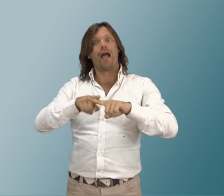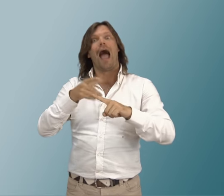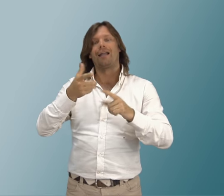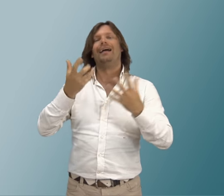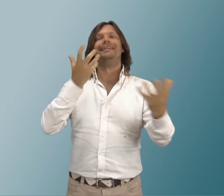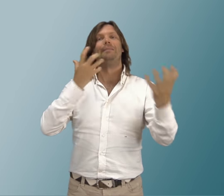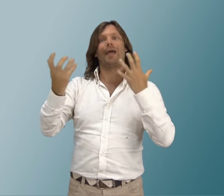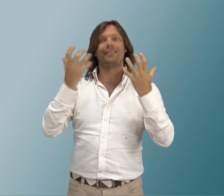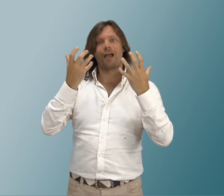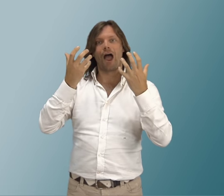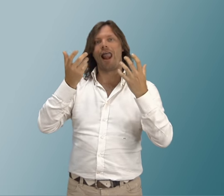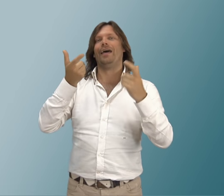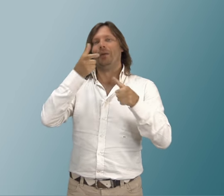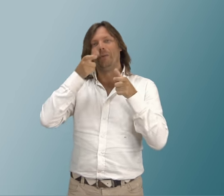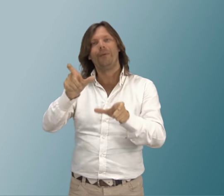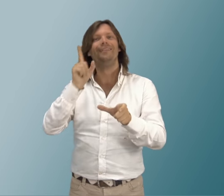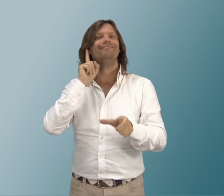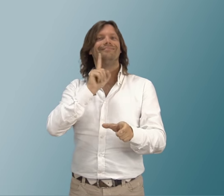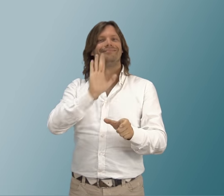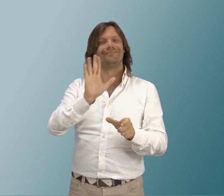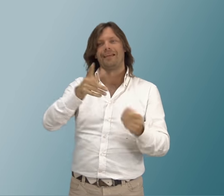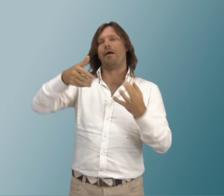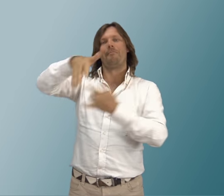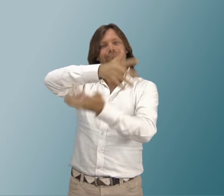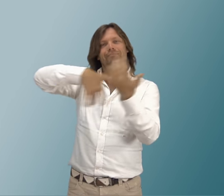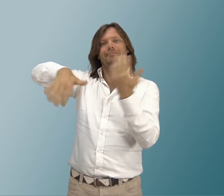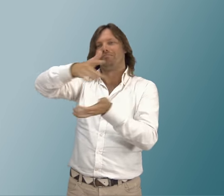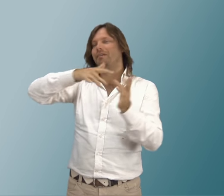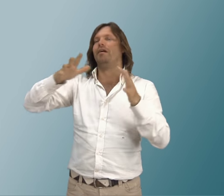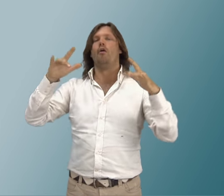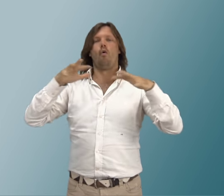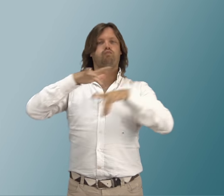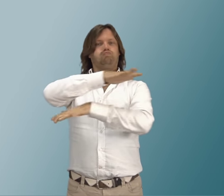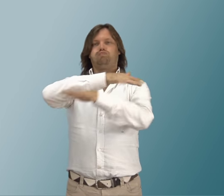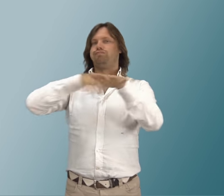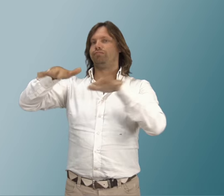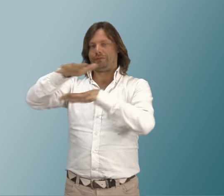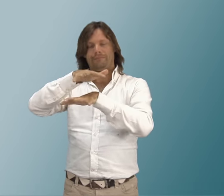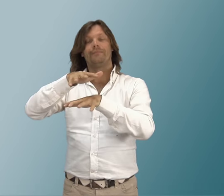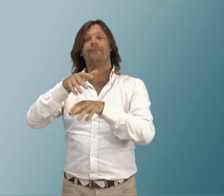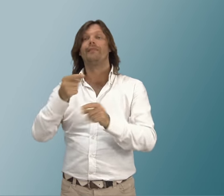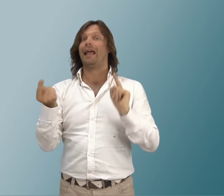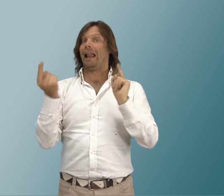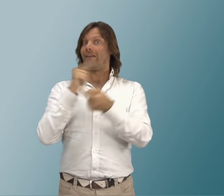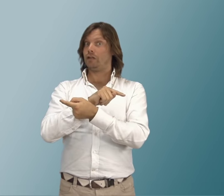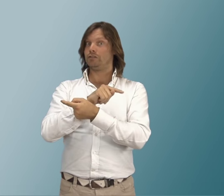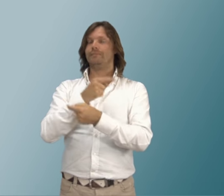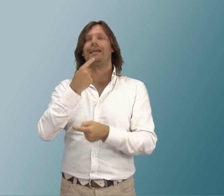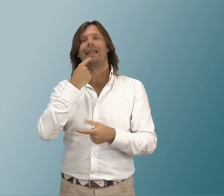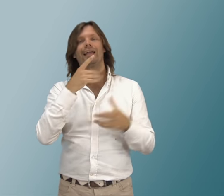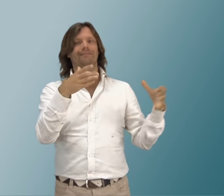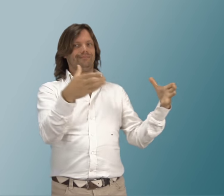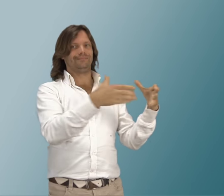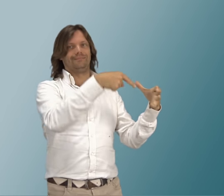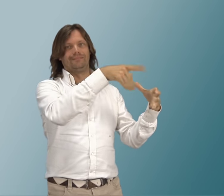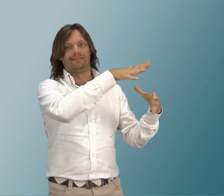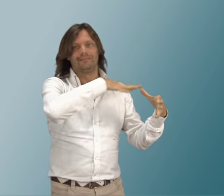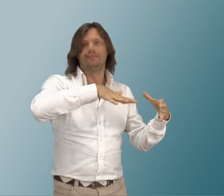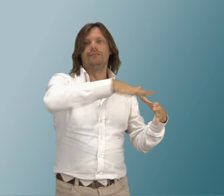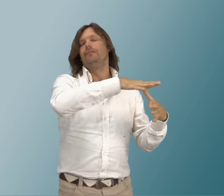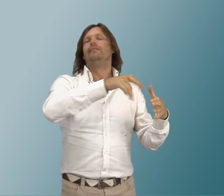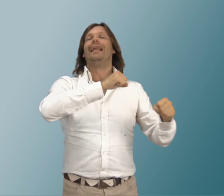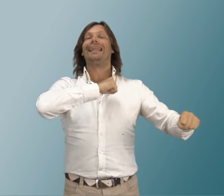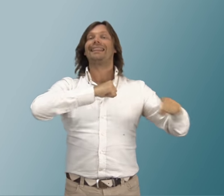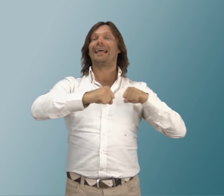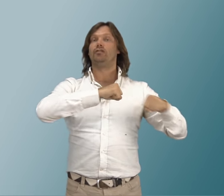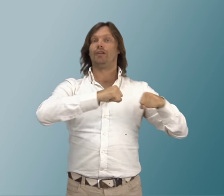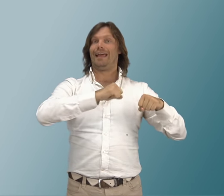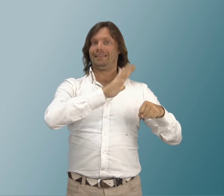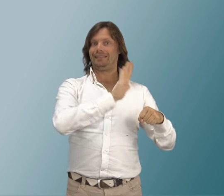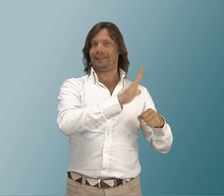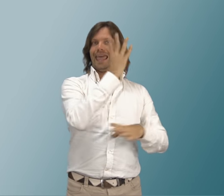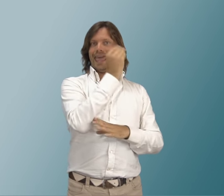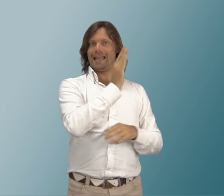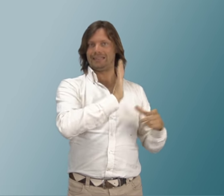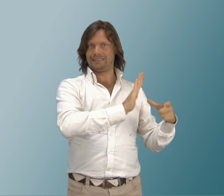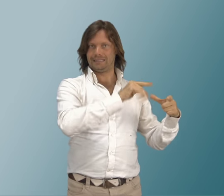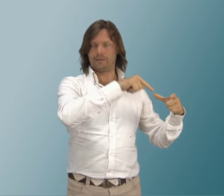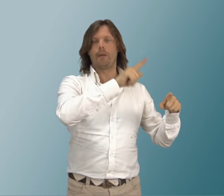anche uno spettacolo dedicato ai partecipanti sordi nei pressi della piazza. Invece per quanto riguardano i dirigenti ENS